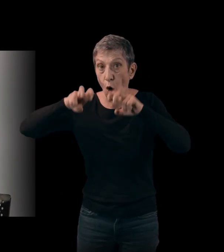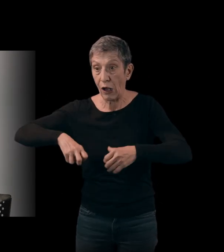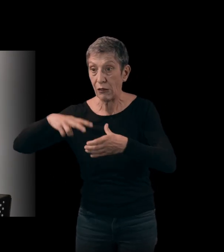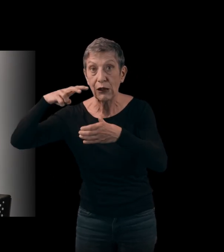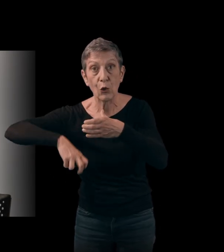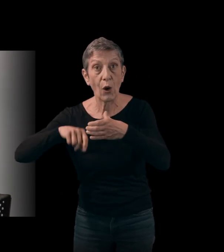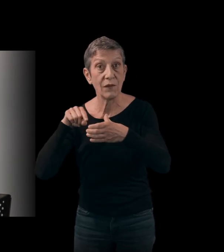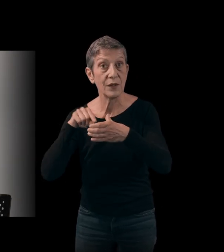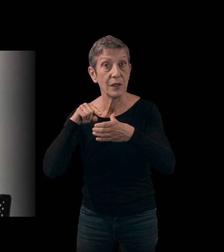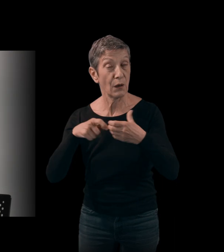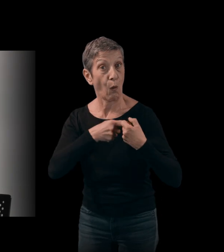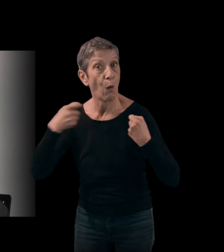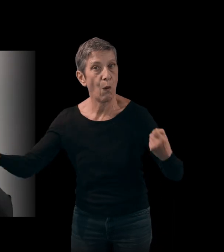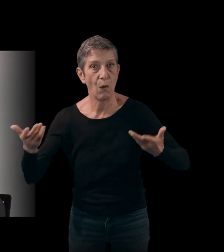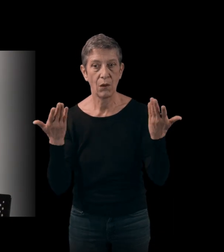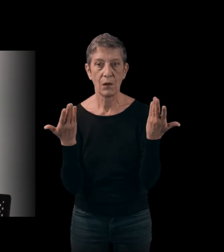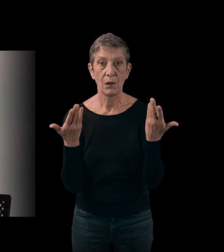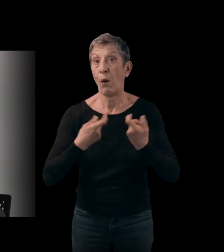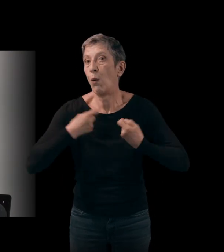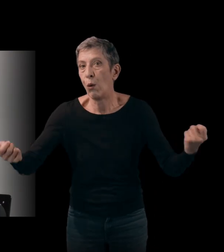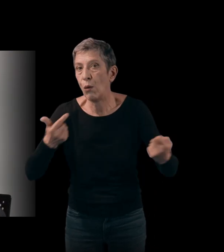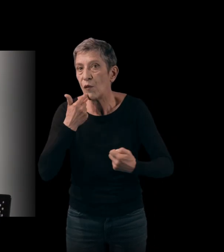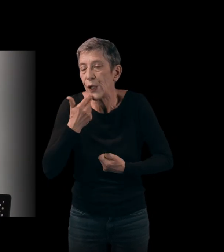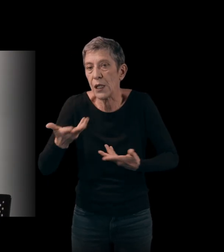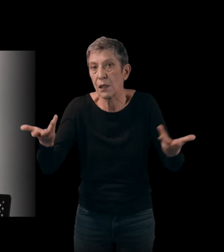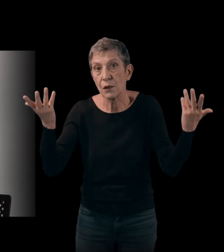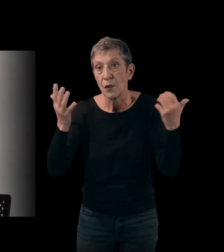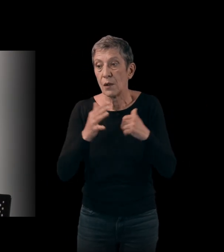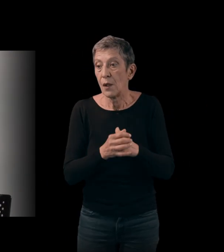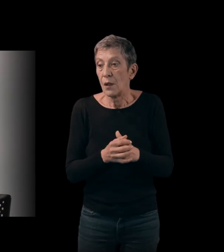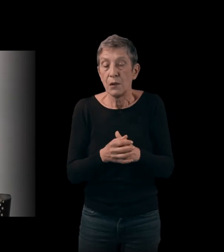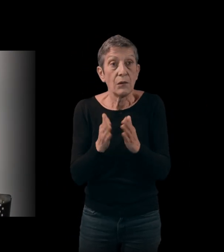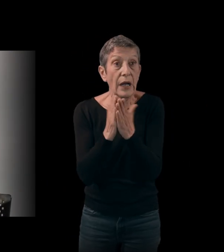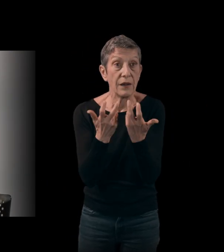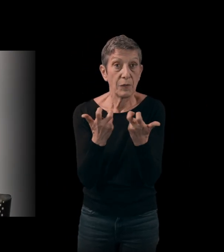des enquêtes plutôt longues. Quand je dis "plutôt longues", mes livres d'ethnographie,